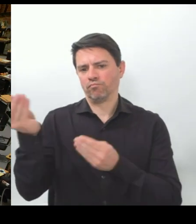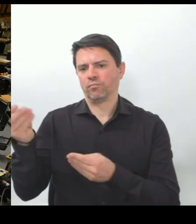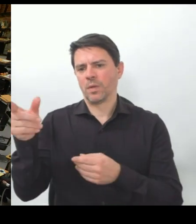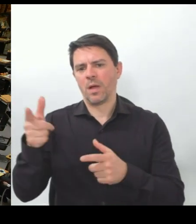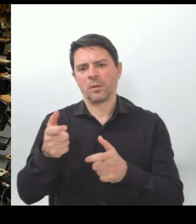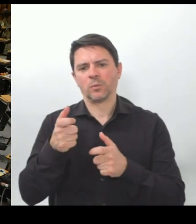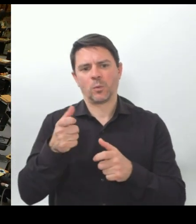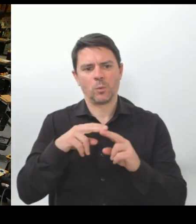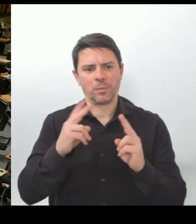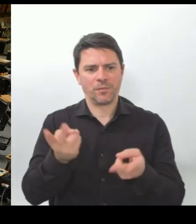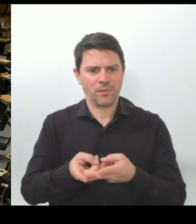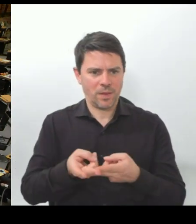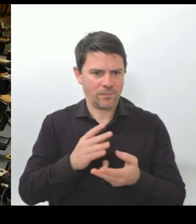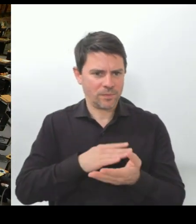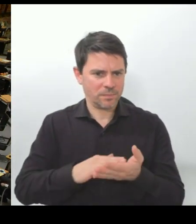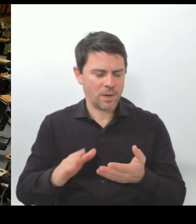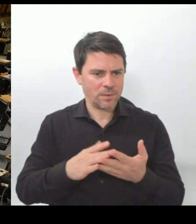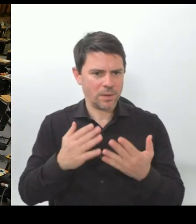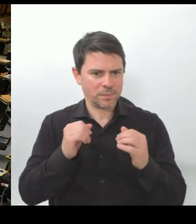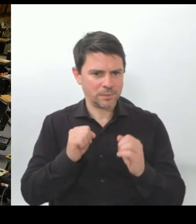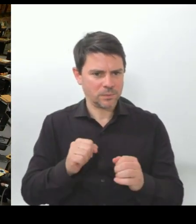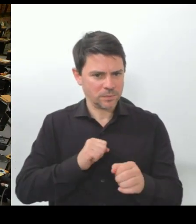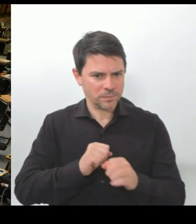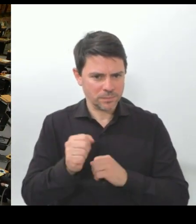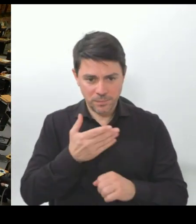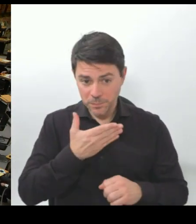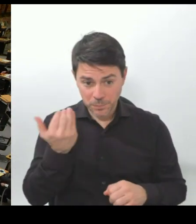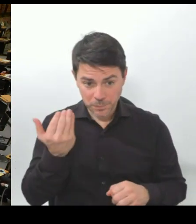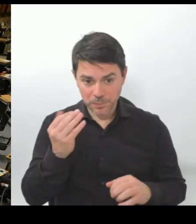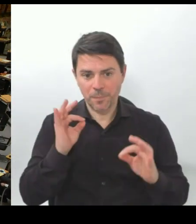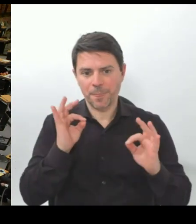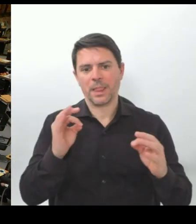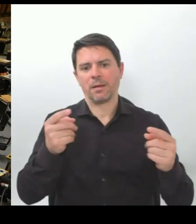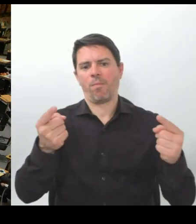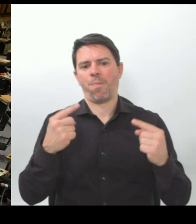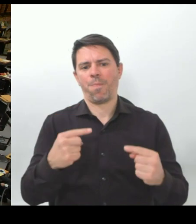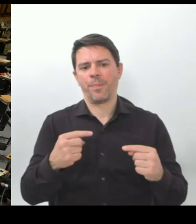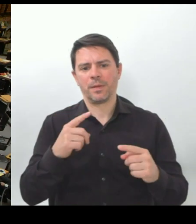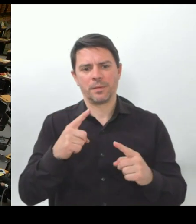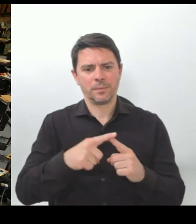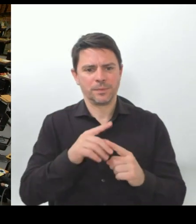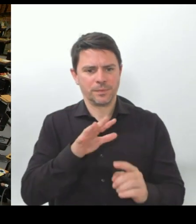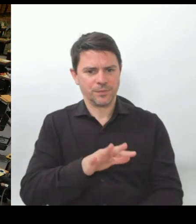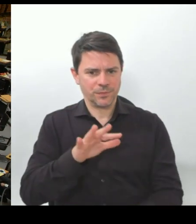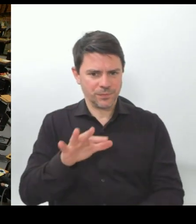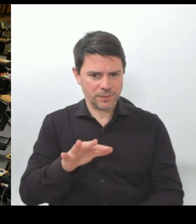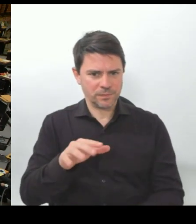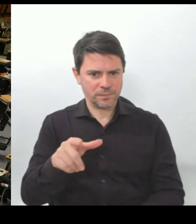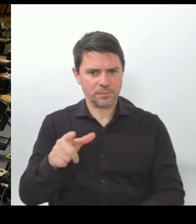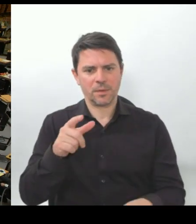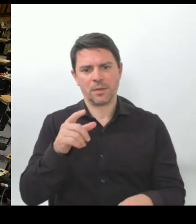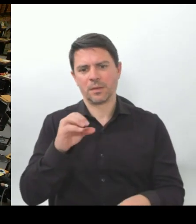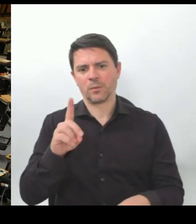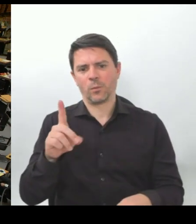818 Einfamilienhäuser gehören zu Berlin auch zukünftig ermöglichen die Fraktion haben vereinbart, diesen Antrag heute zu vertagen.